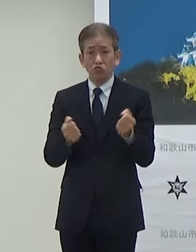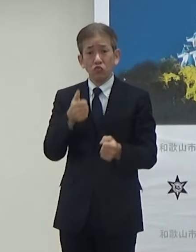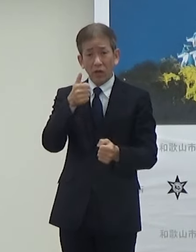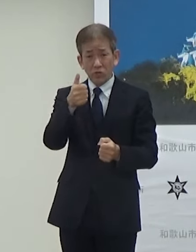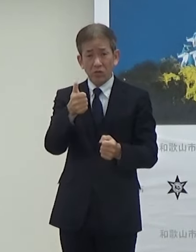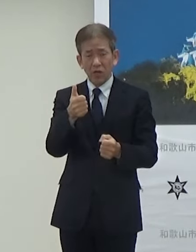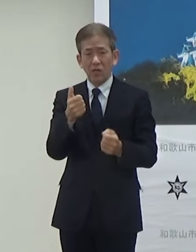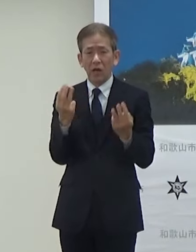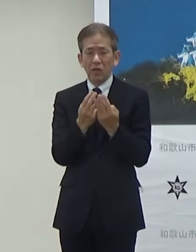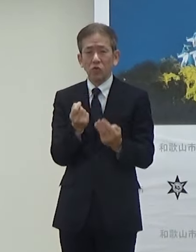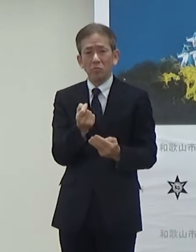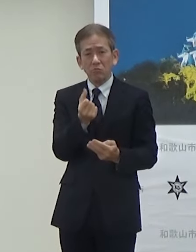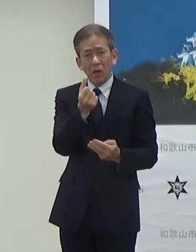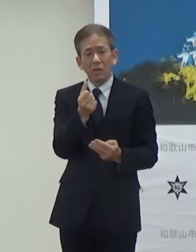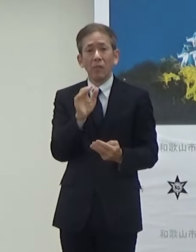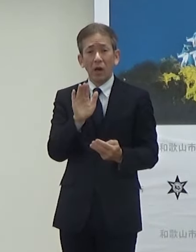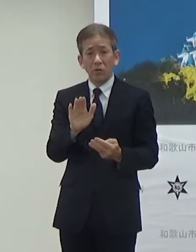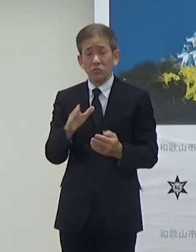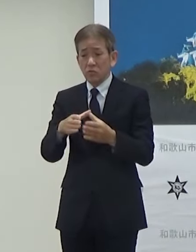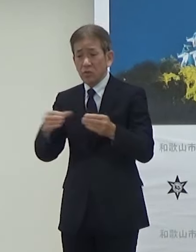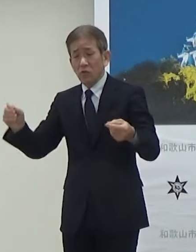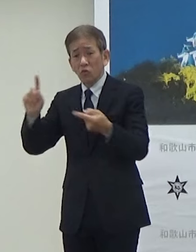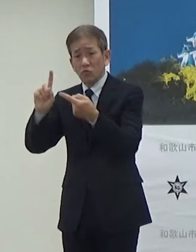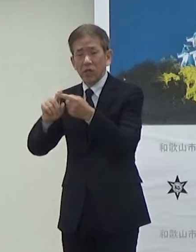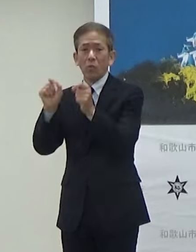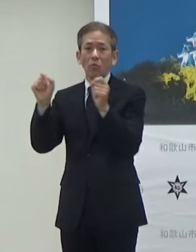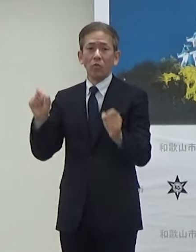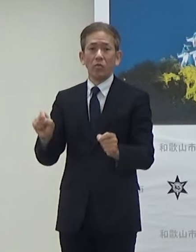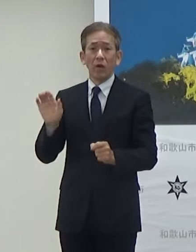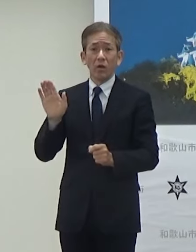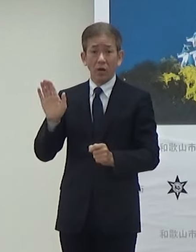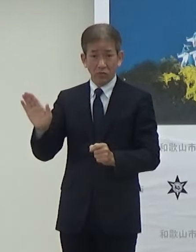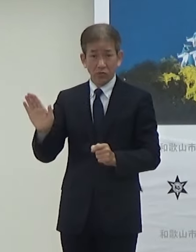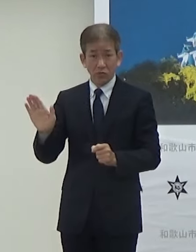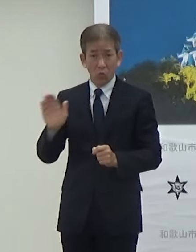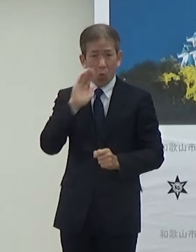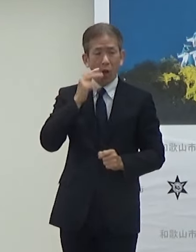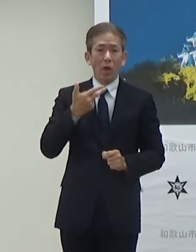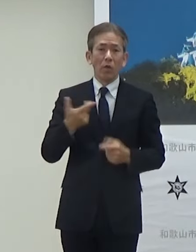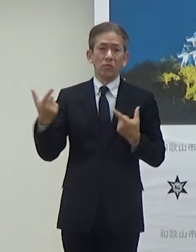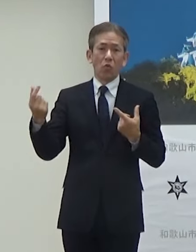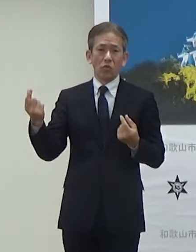非常に全国的にも問題になっていますけど和歌山市でも運転手さん不足っていうのは